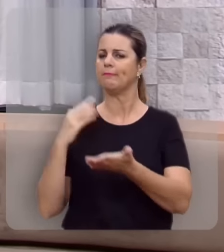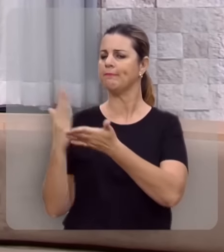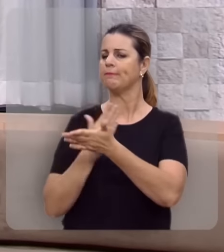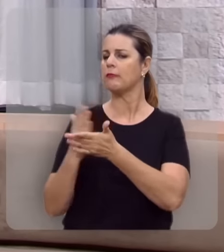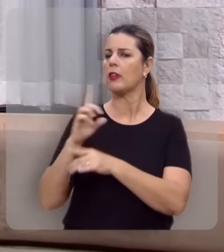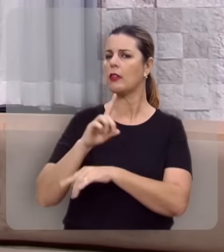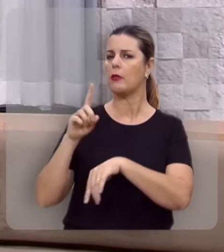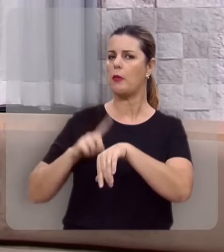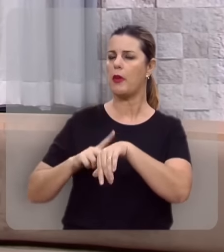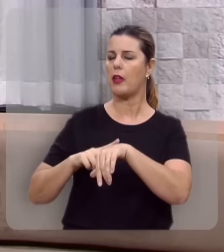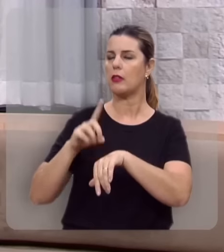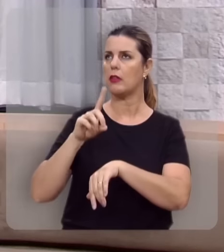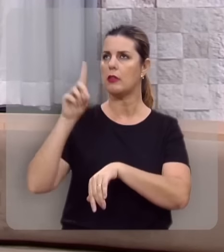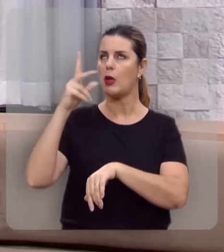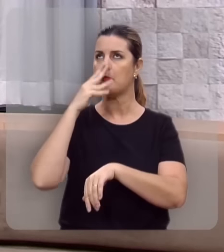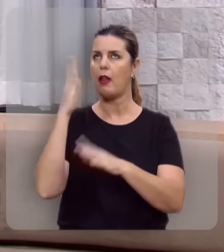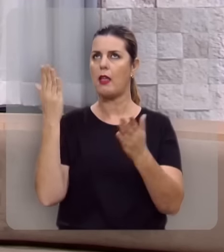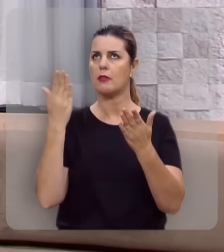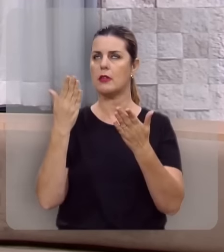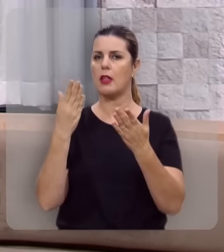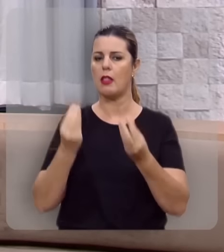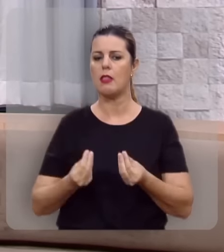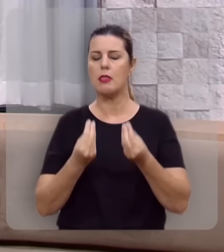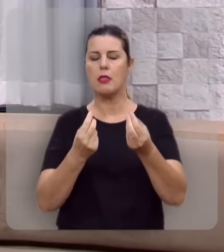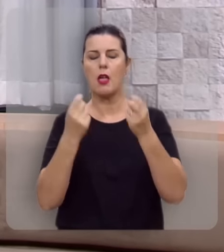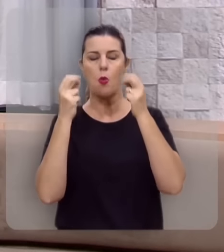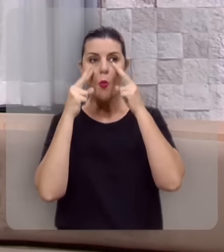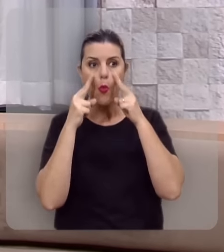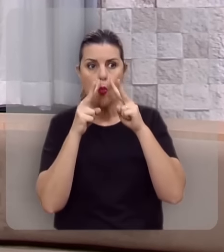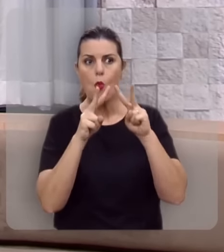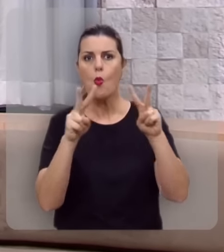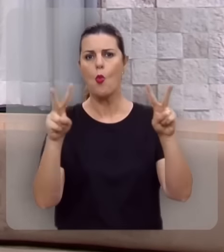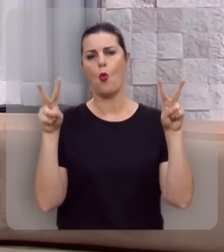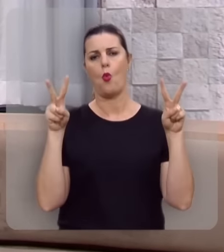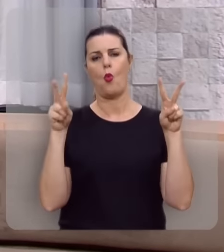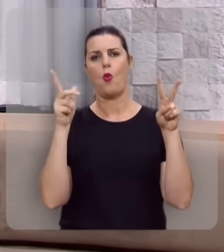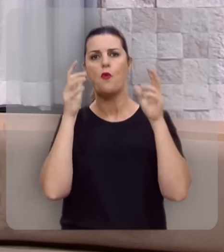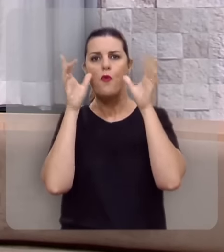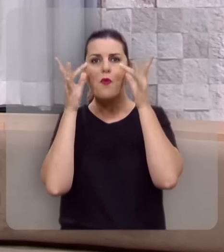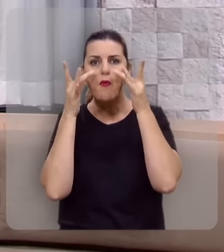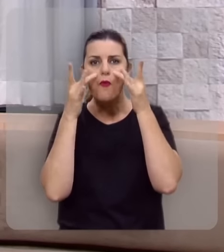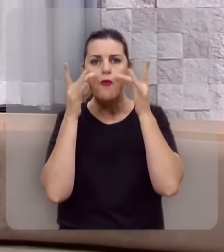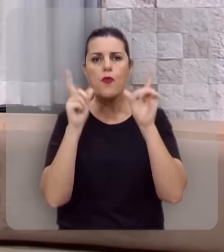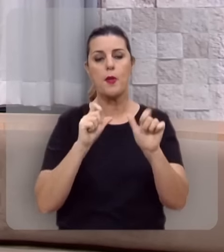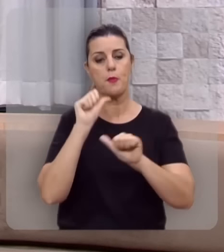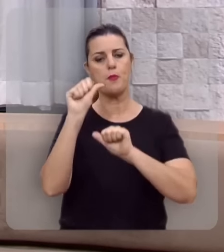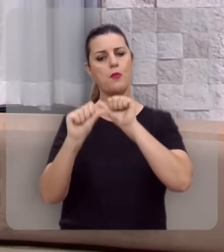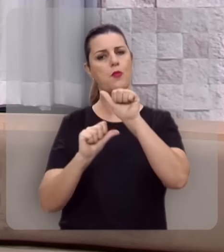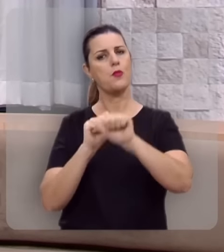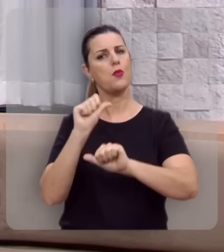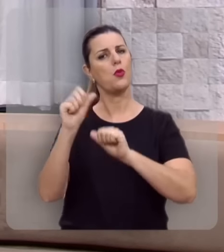Deus tirou o tampão dos nossos ouvidos, arrancou a venda dos nossos olhos e mudou as disposições